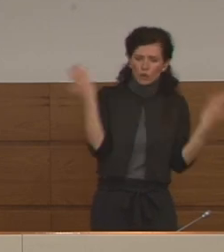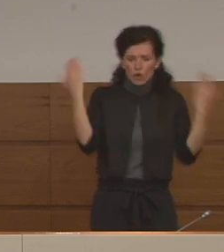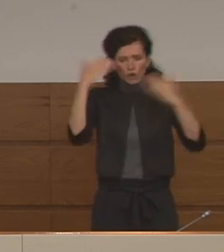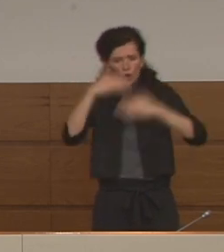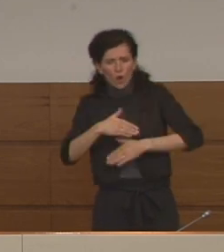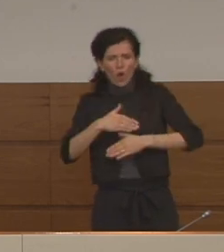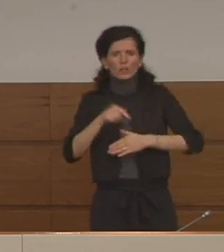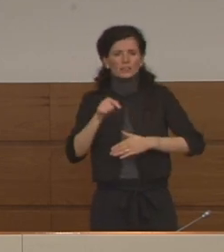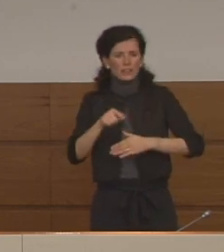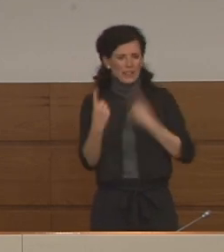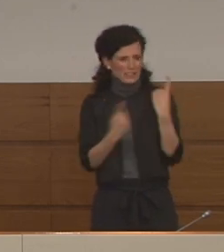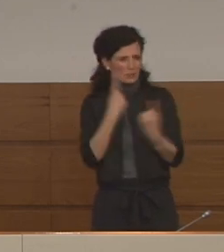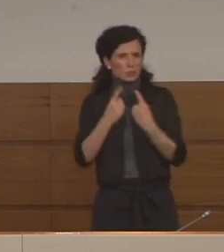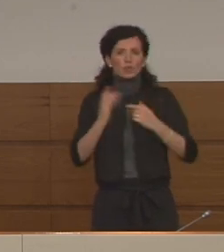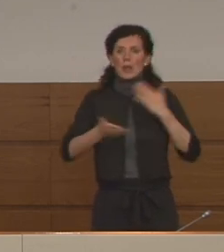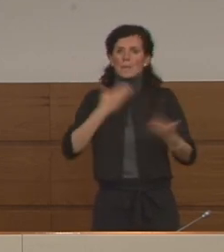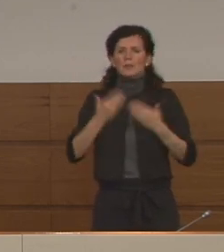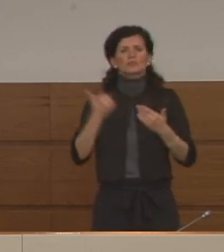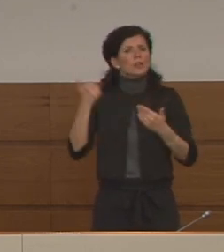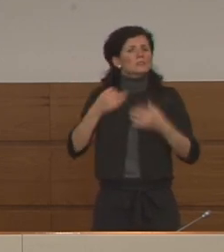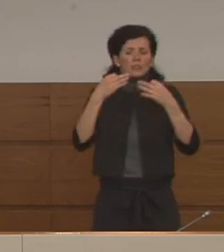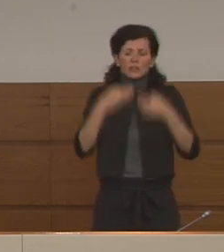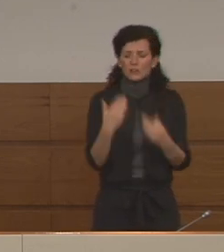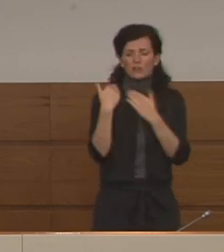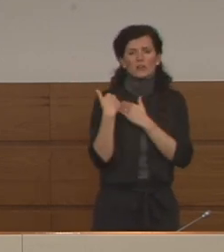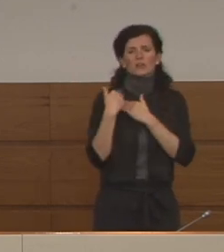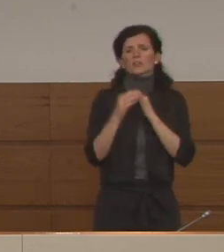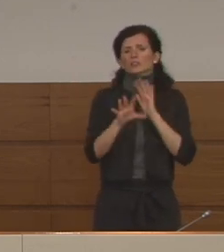dover poi prendere le decisioni.